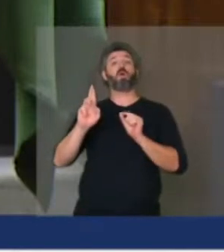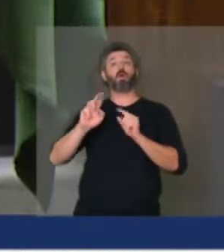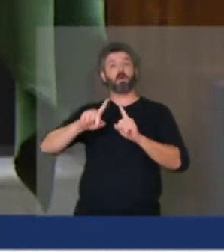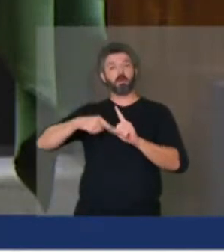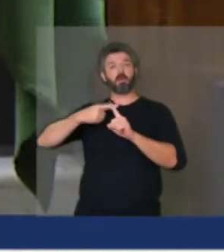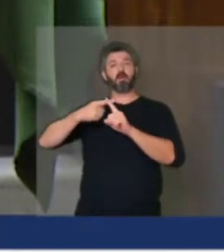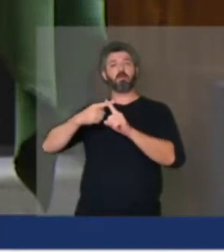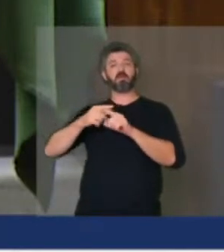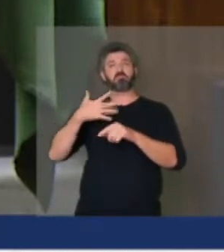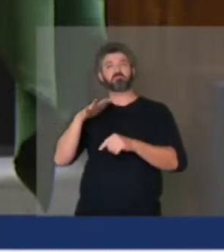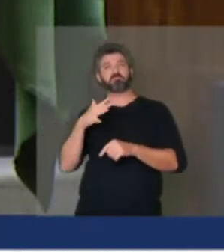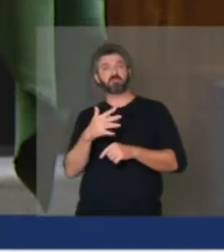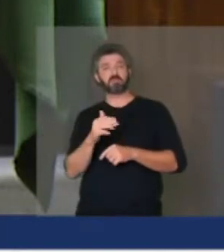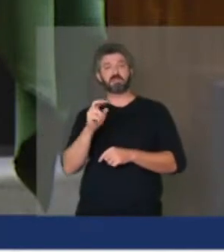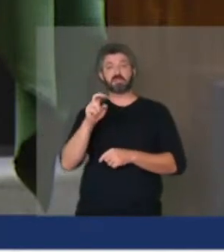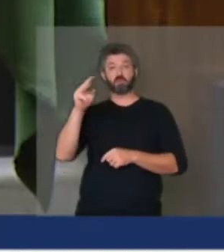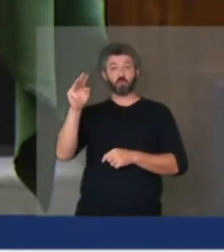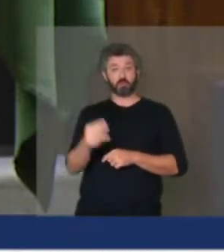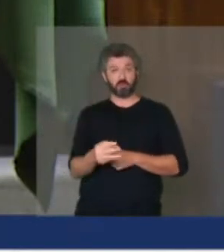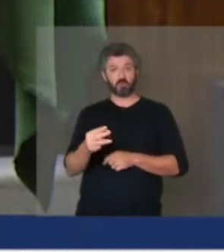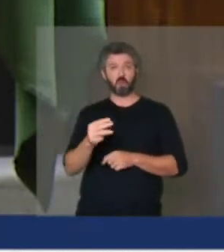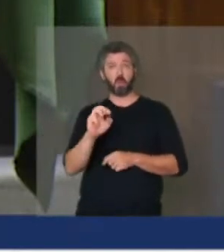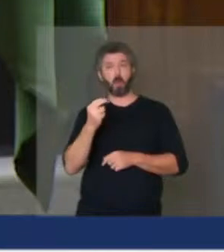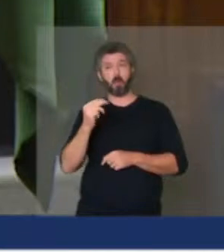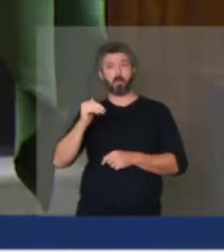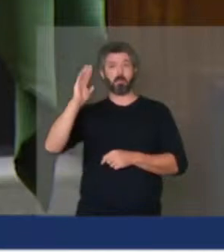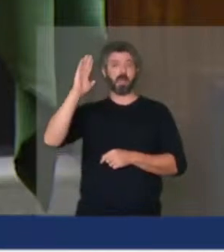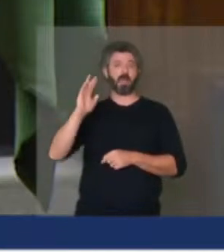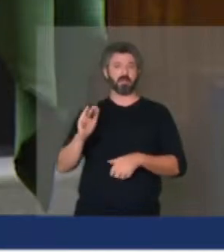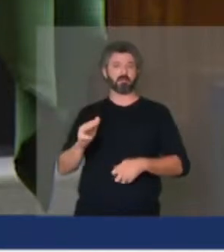BILHÕES OU UM POUCO MAIS QUE SE TRANSFORMAM EM POLÍTICAS PÚBLICAS. E SÃO AS POLÍTICAS PÚBLICAS QUE